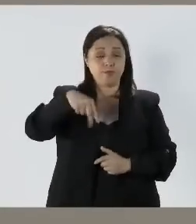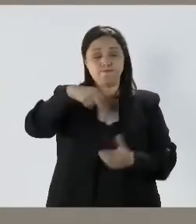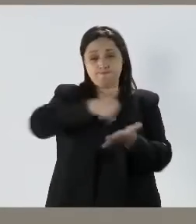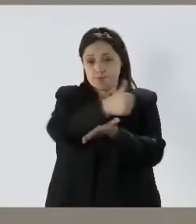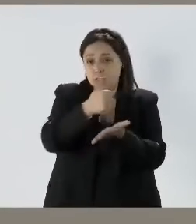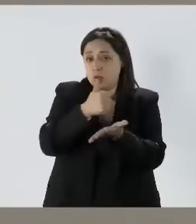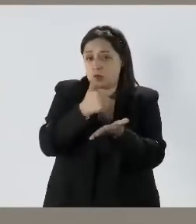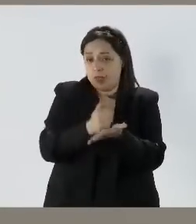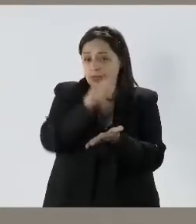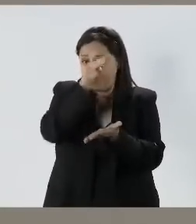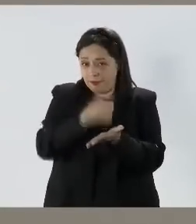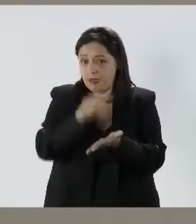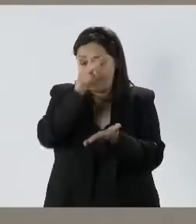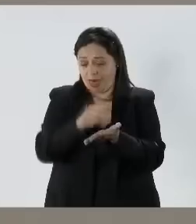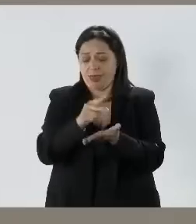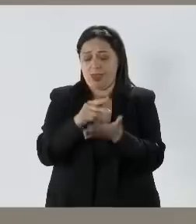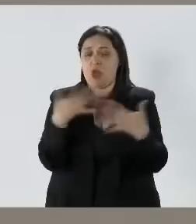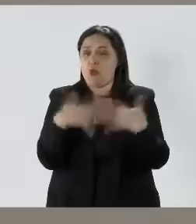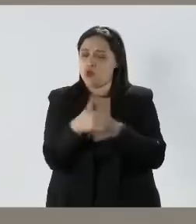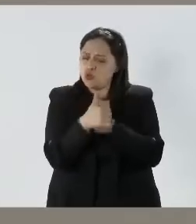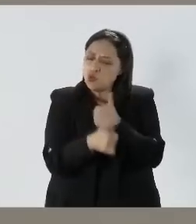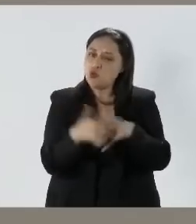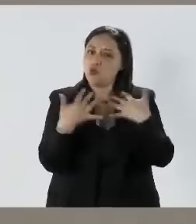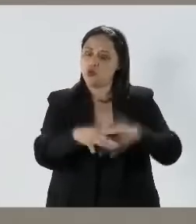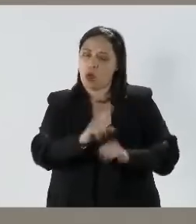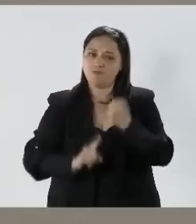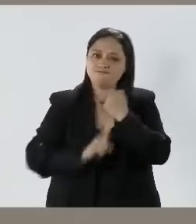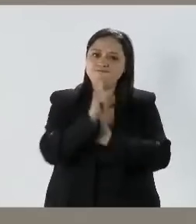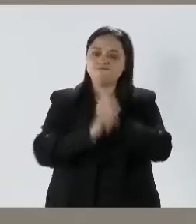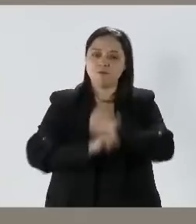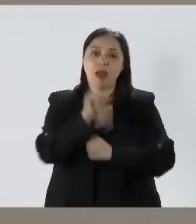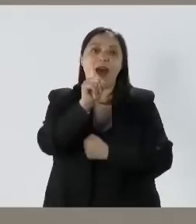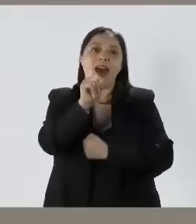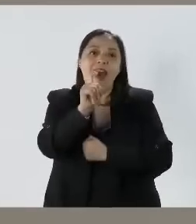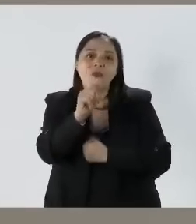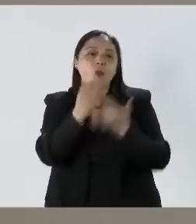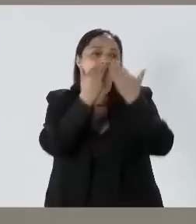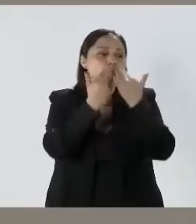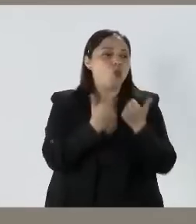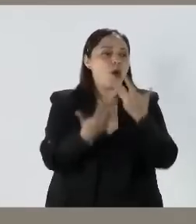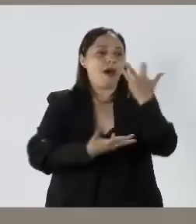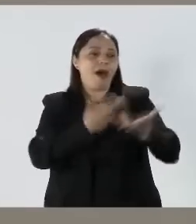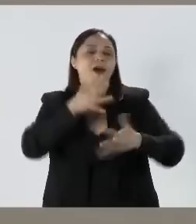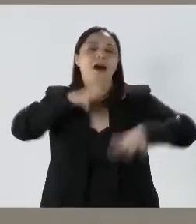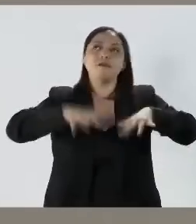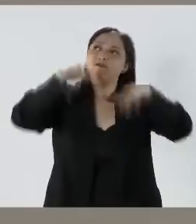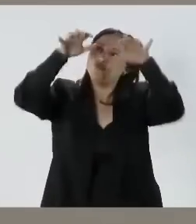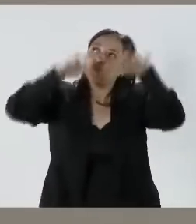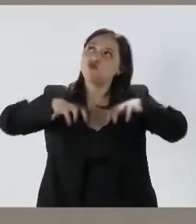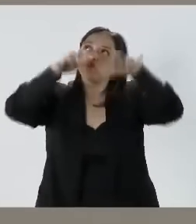en el tema del agua en medio de las sequías y las Fuertes lluvias provocadas por el cambio